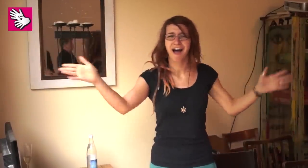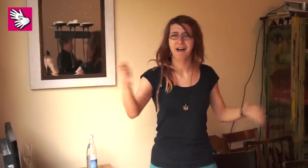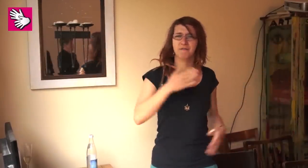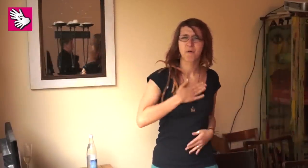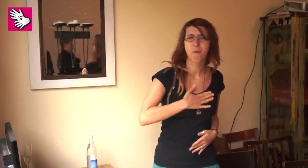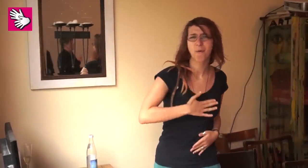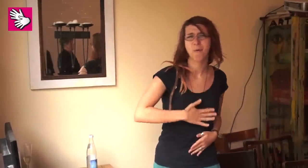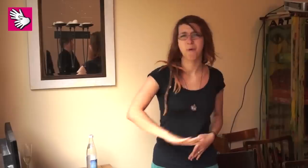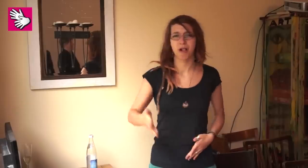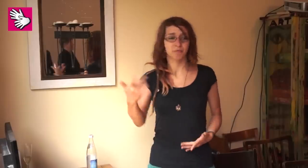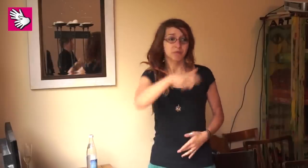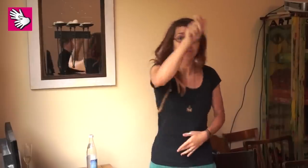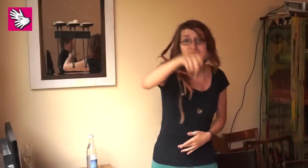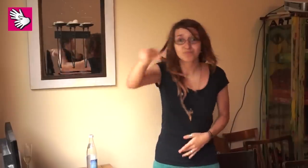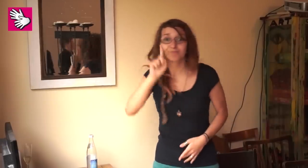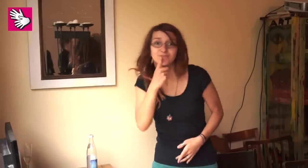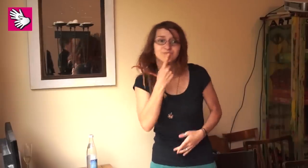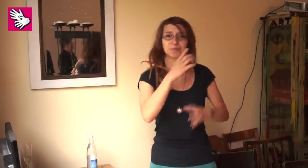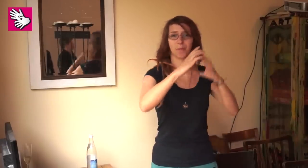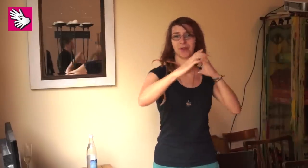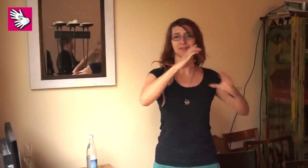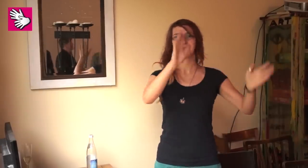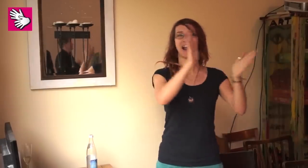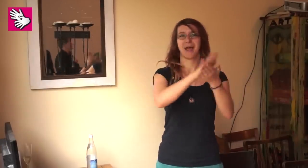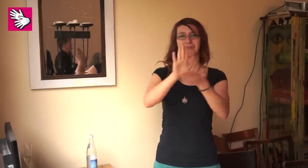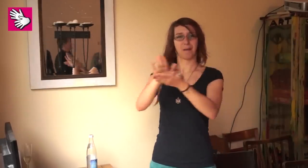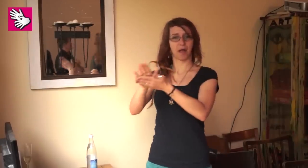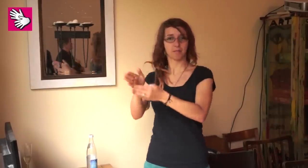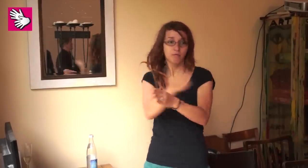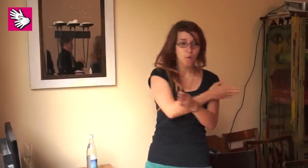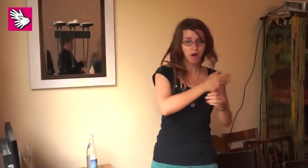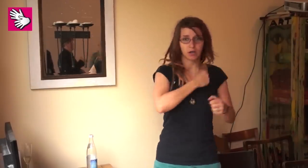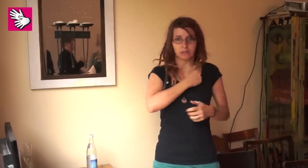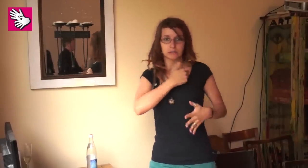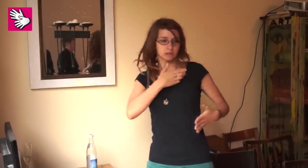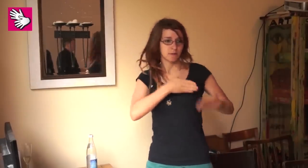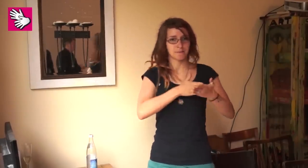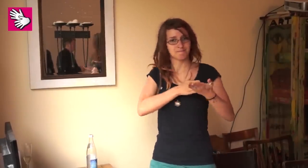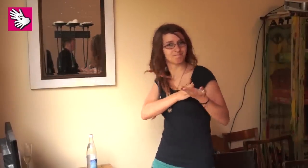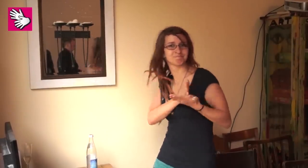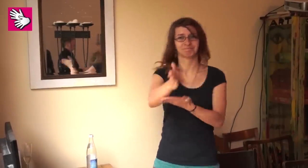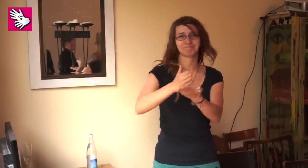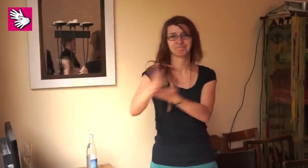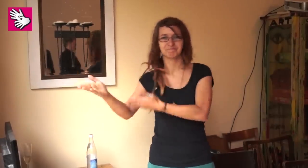so würden sie zum einen ihren Horizont erweitern um eine weitere Kultur, und die Barrieren und Befürchtungen der Gehörlosen würden sich auflösen und ihnen ganz neue Wege ermöglichen.